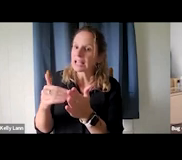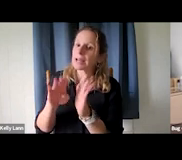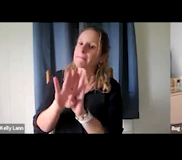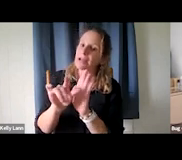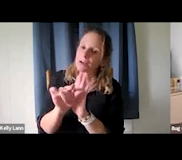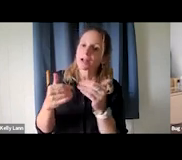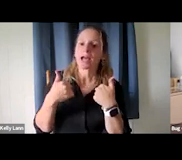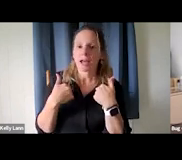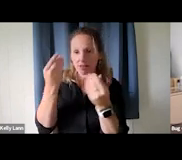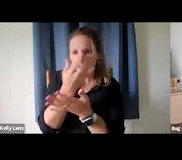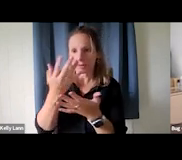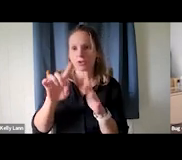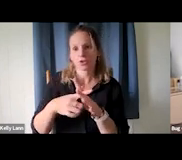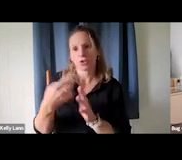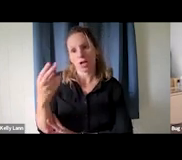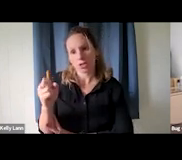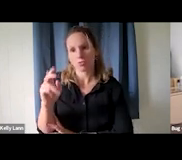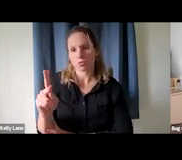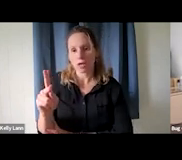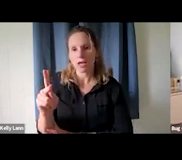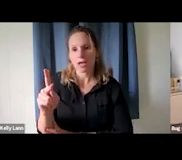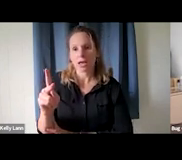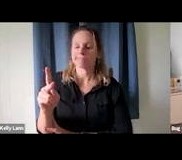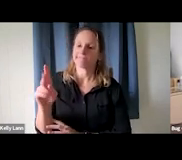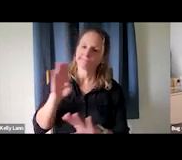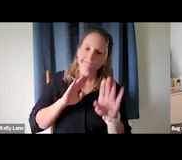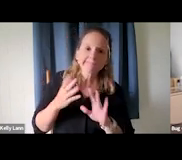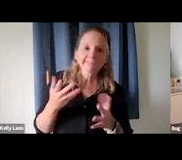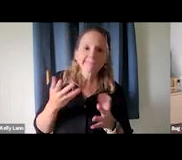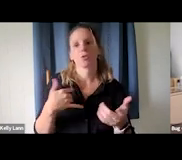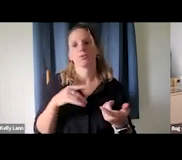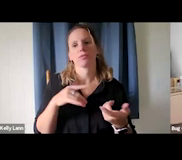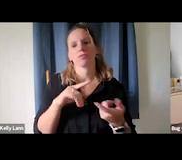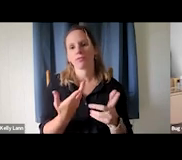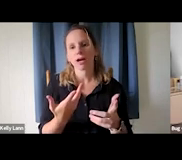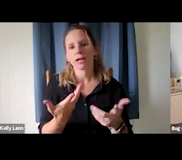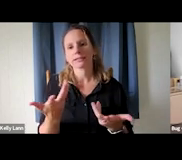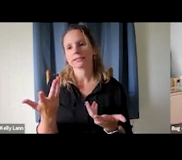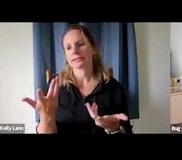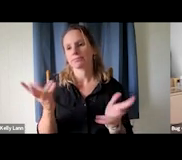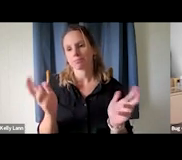de que empezó en la secundaria, que se metía en problemas, que tenía amigos con los que salía